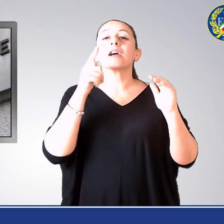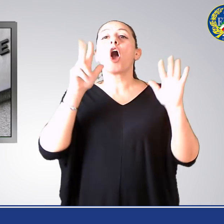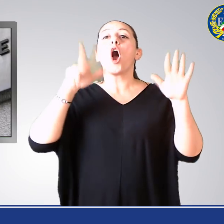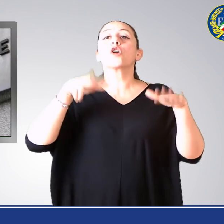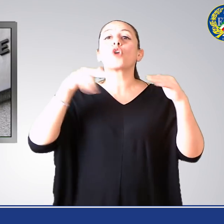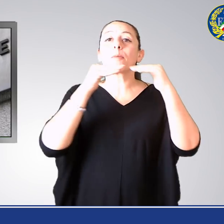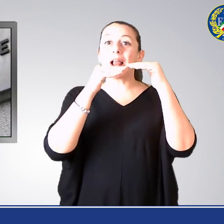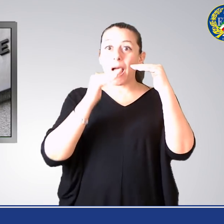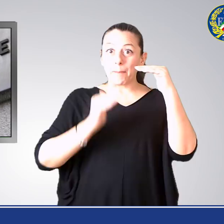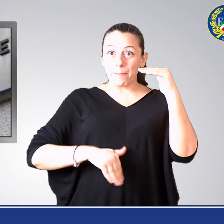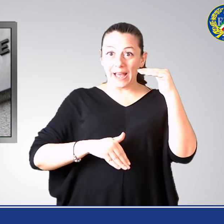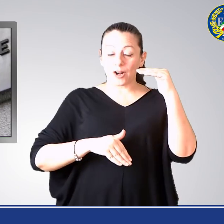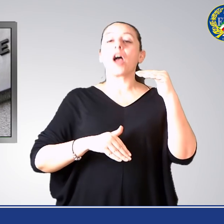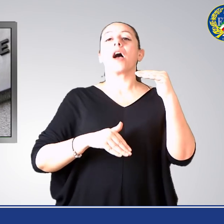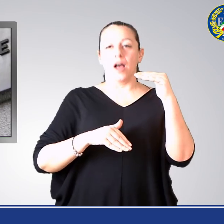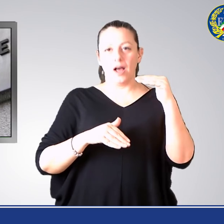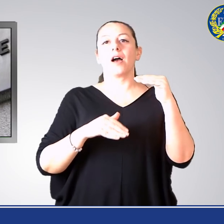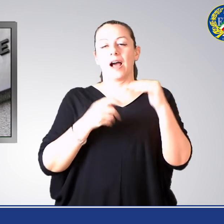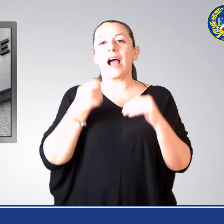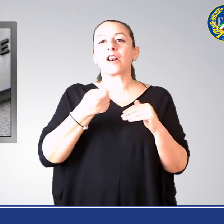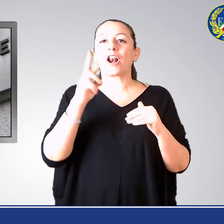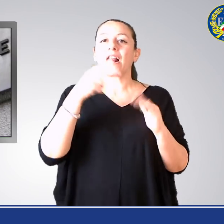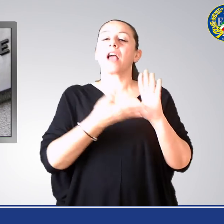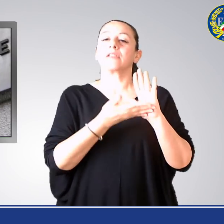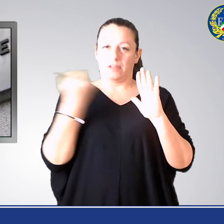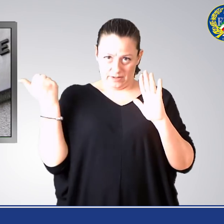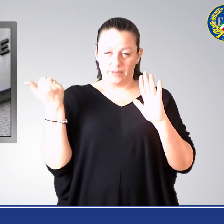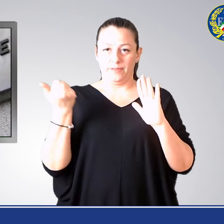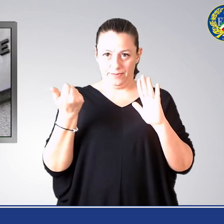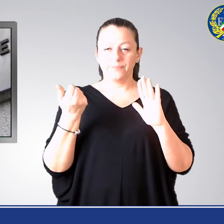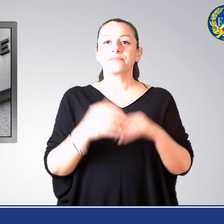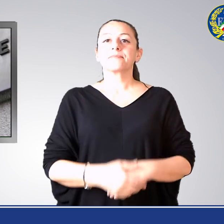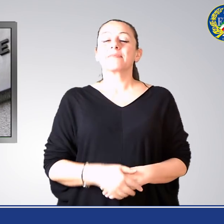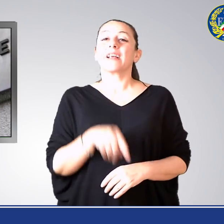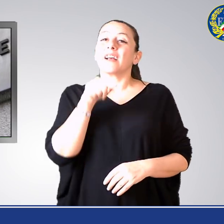che non superano il limite di reddito di 8.000,00 euro annui.